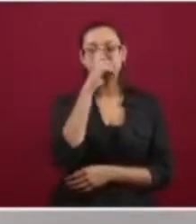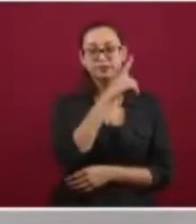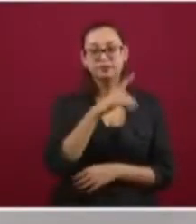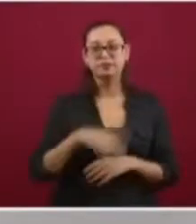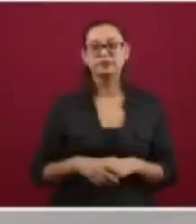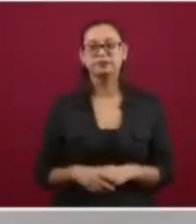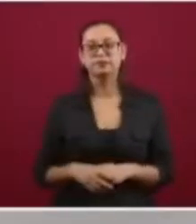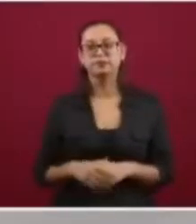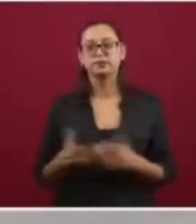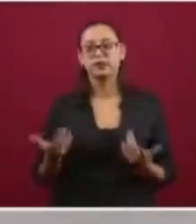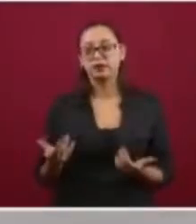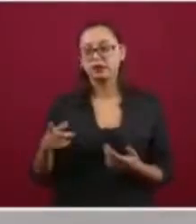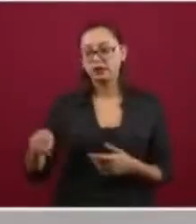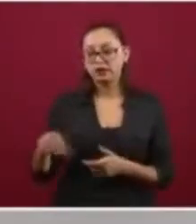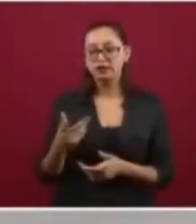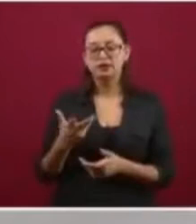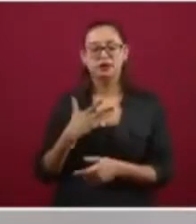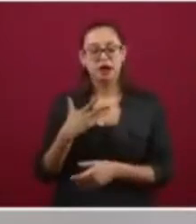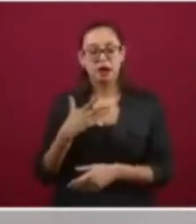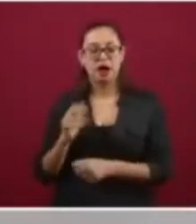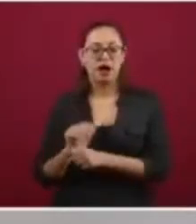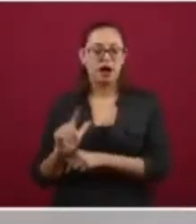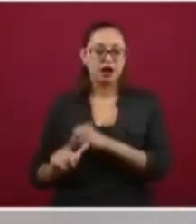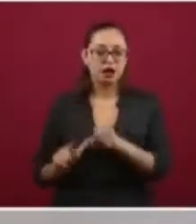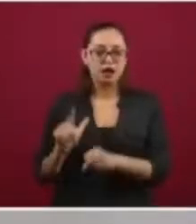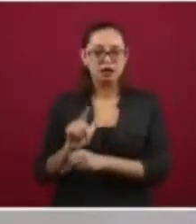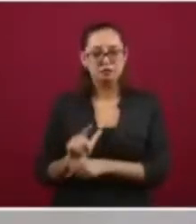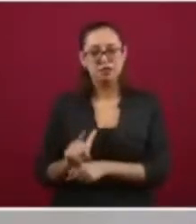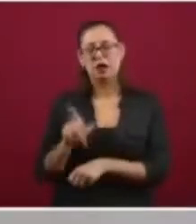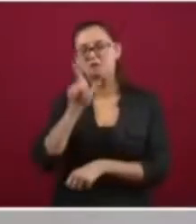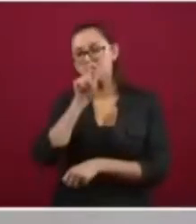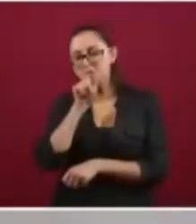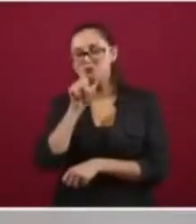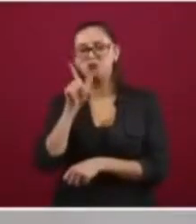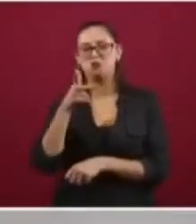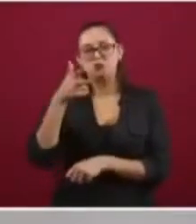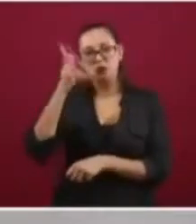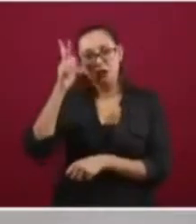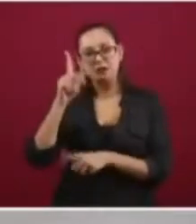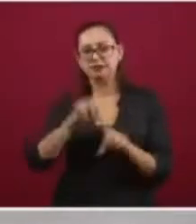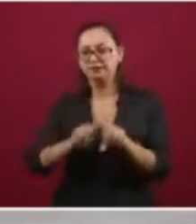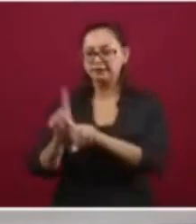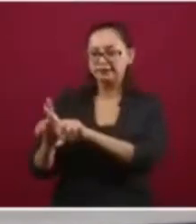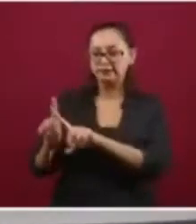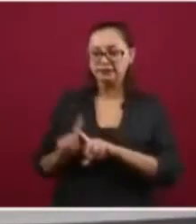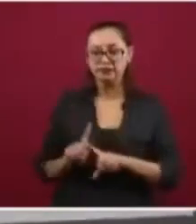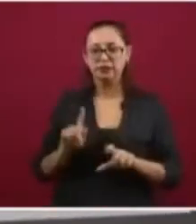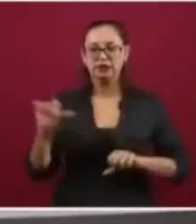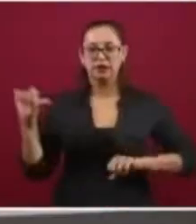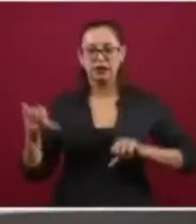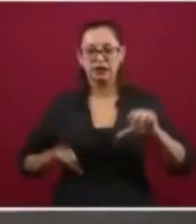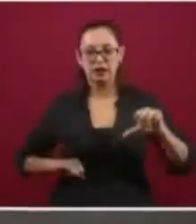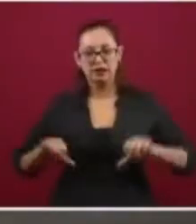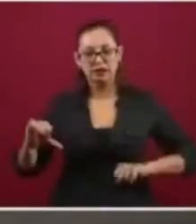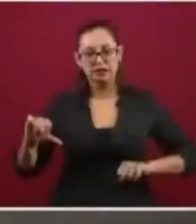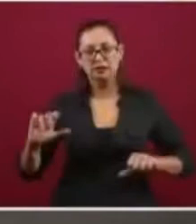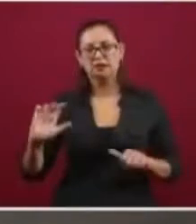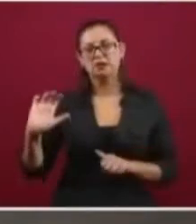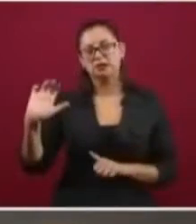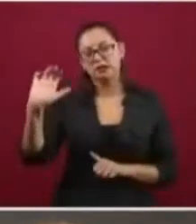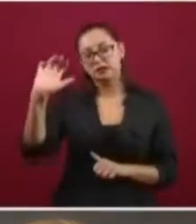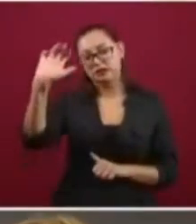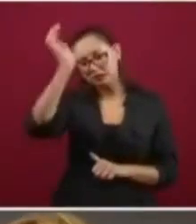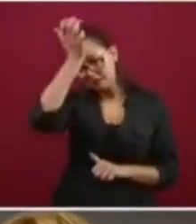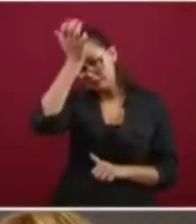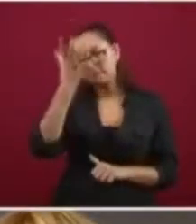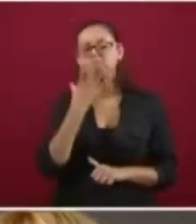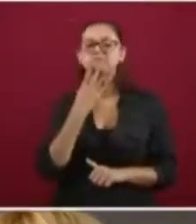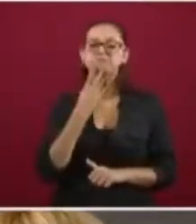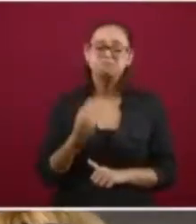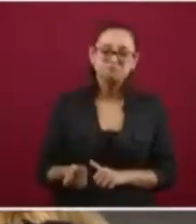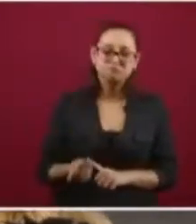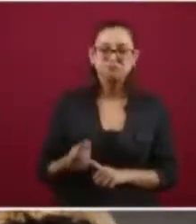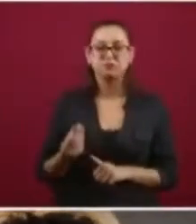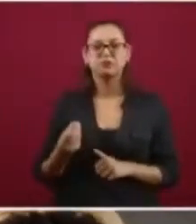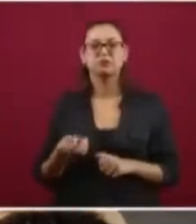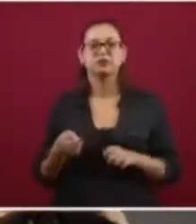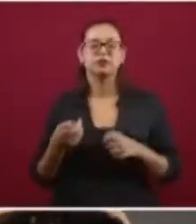de patio y otras actividades, los chivos, los borregos, el telar, hay una economía